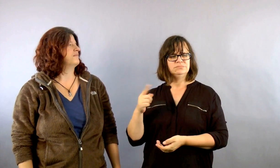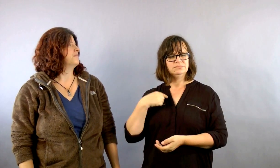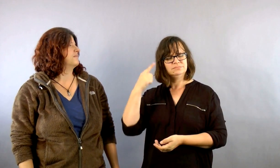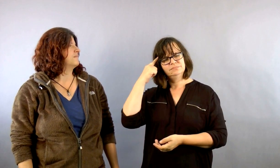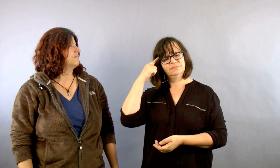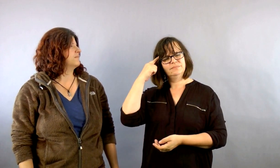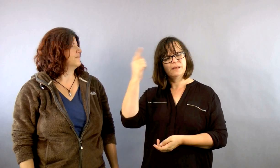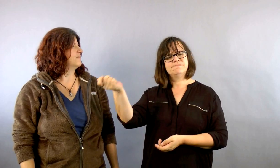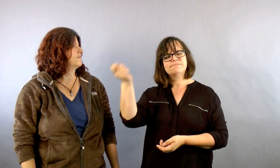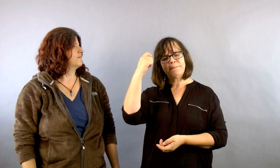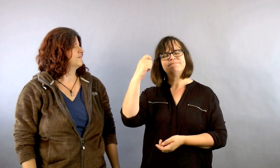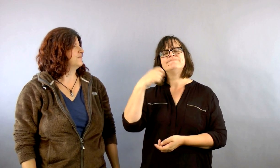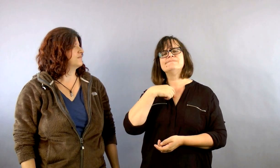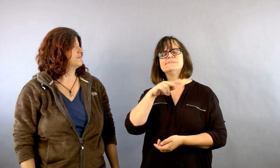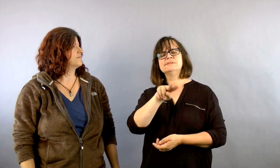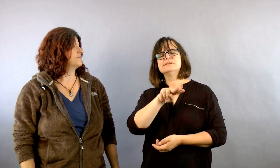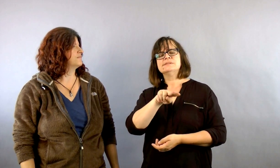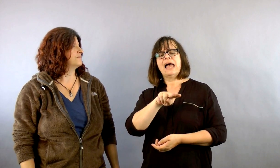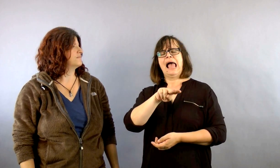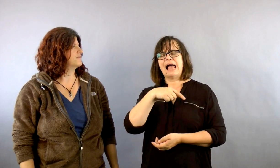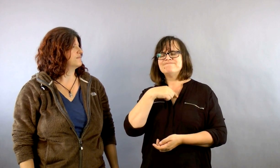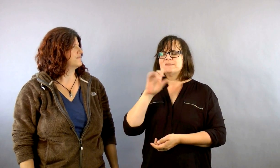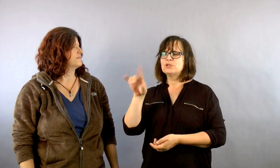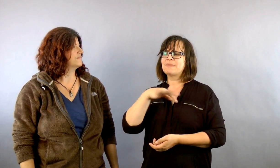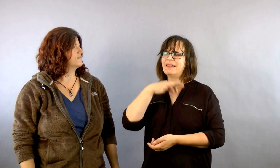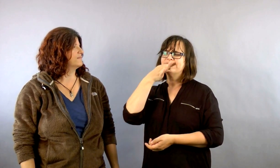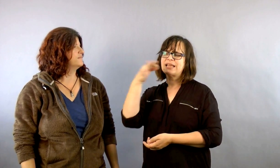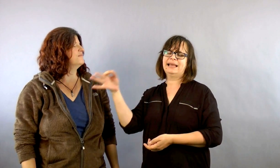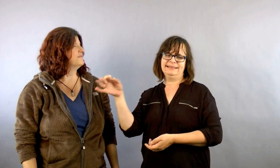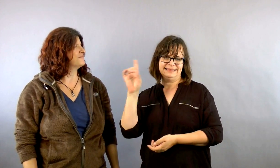Wenn ich das so betrachte, fällt mir auch eine Frage ein.